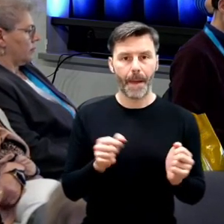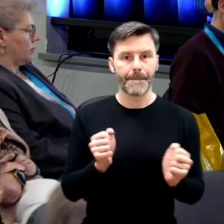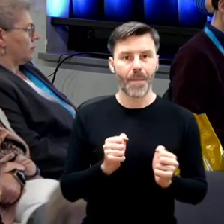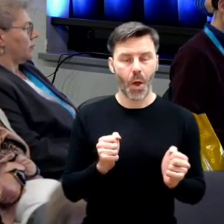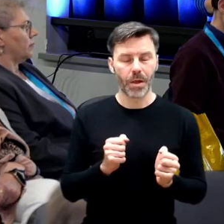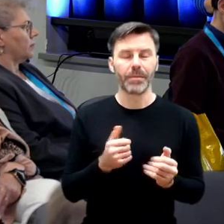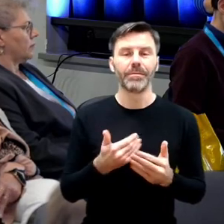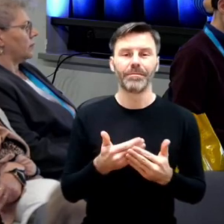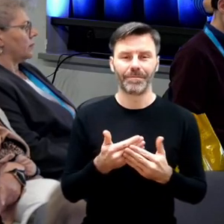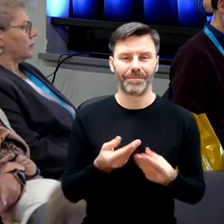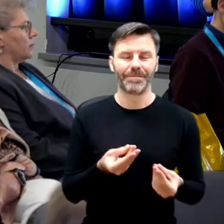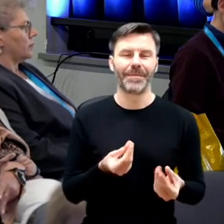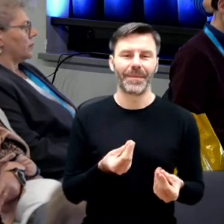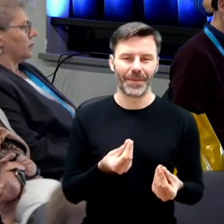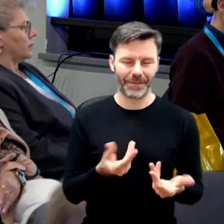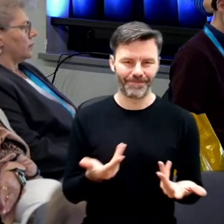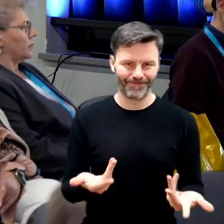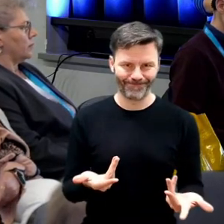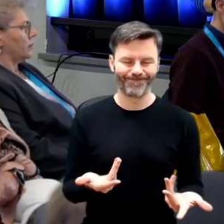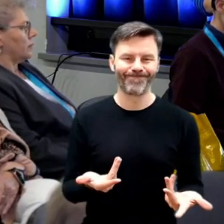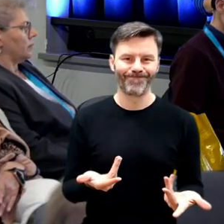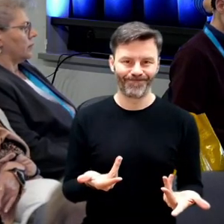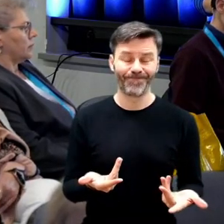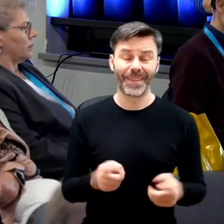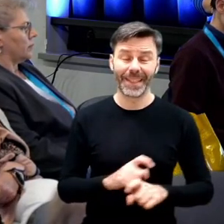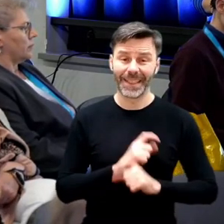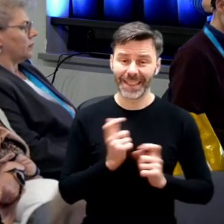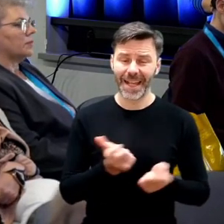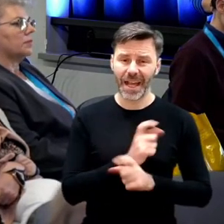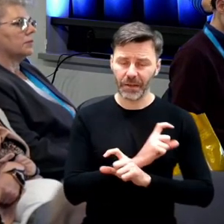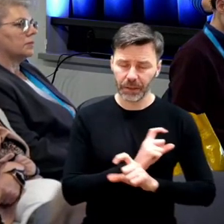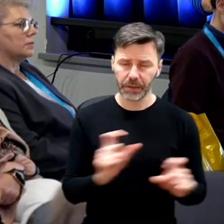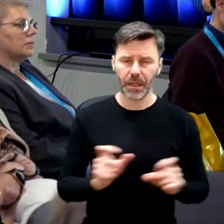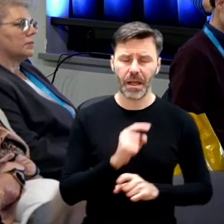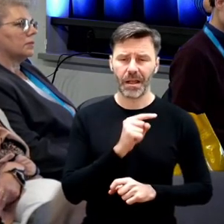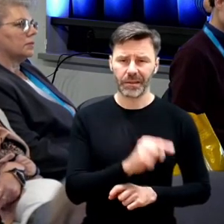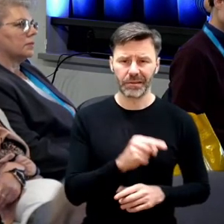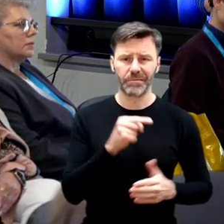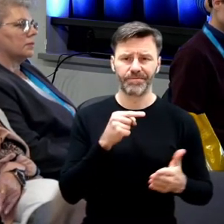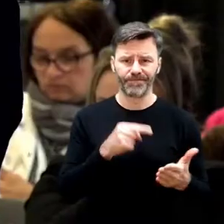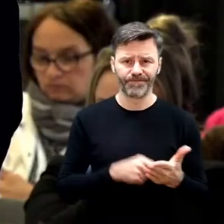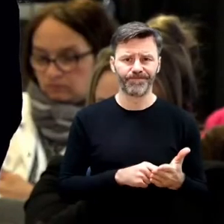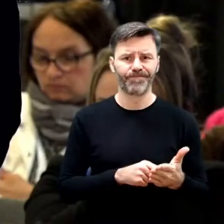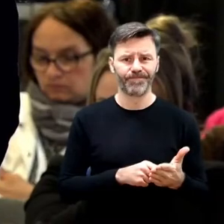i ciągle jest to podnoszone, że nikt się tego nie podejmie